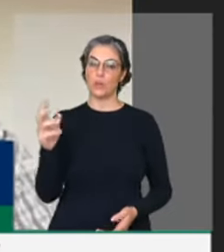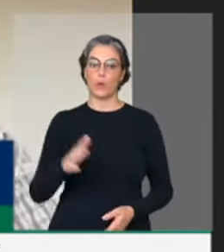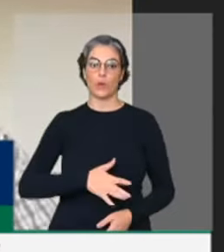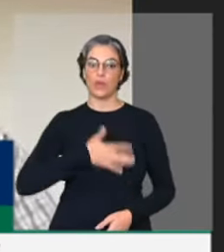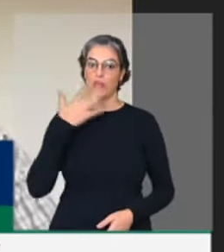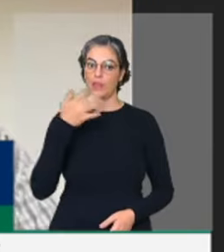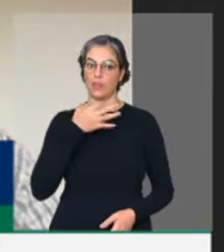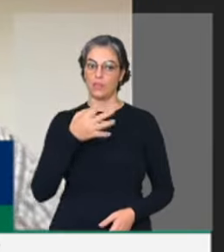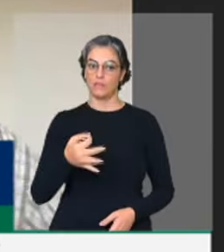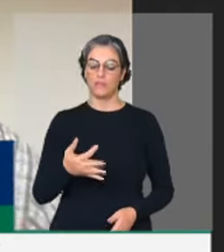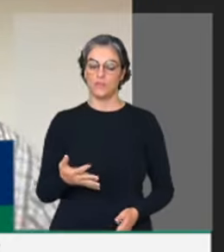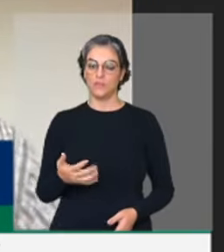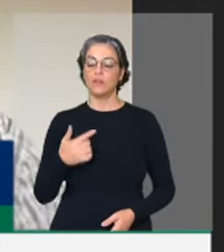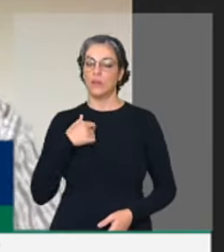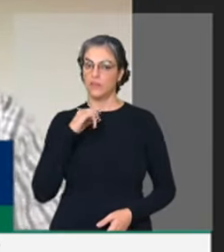COMO APONTADO PELO DEPUTADO ROGÉRIO CORREA, NA FALA QUE